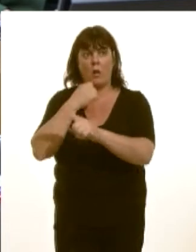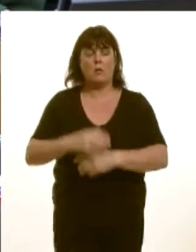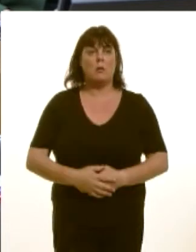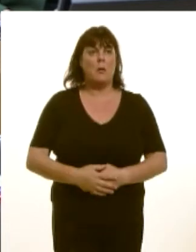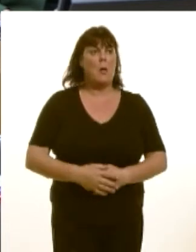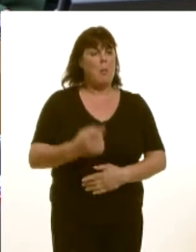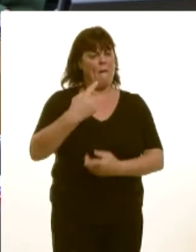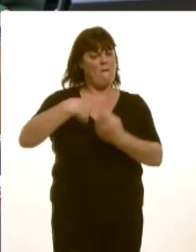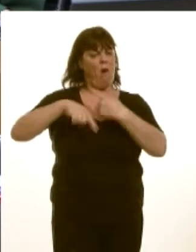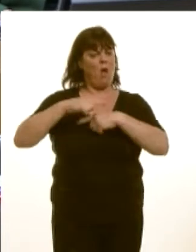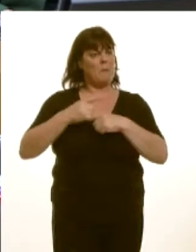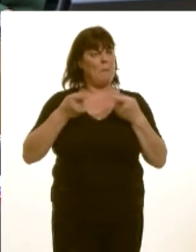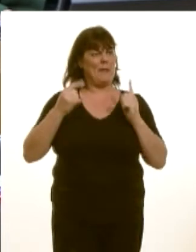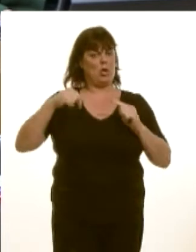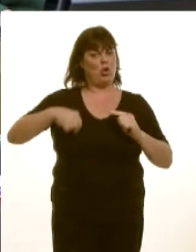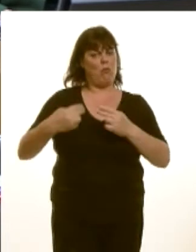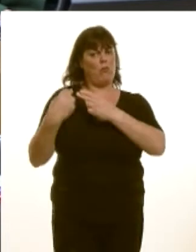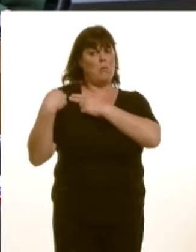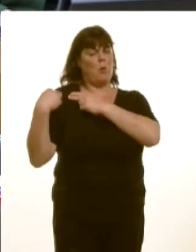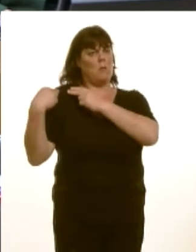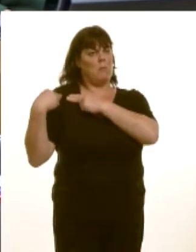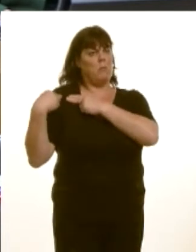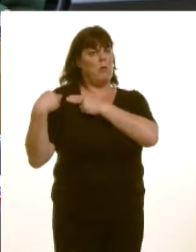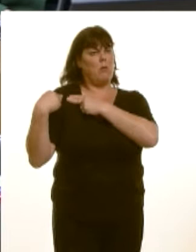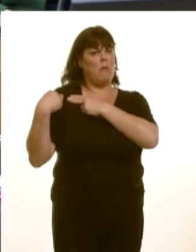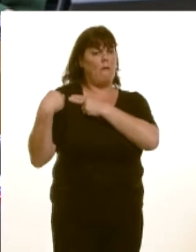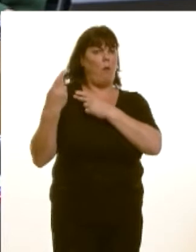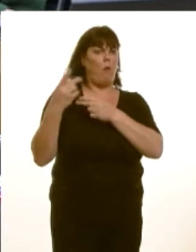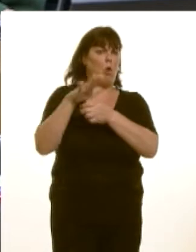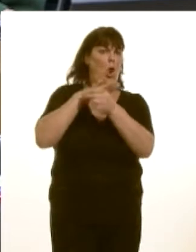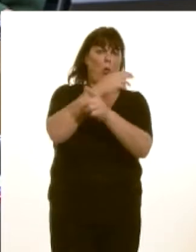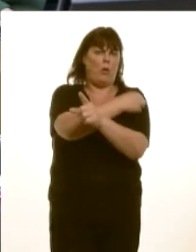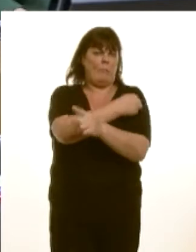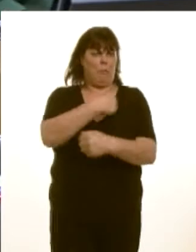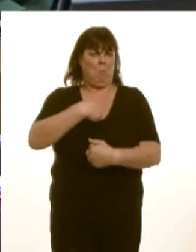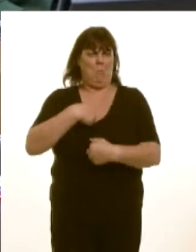O ran yr hyn y gall Gweinidogion Cymru ei wneud, nid yw’r cyngor iechyd cymuned wedi